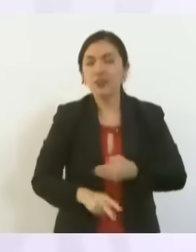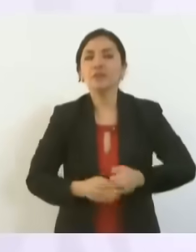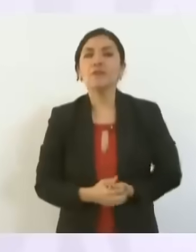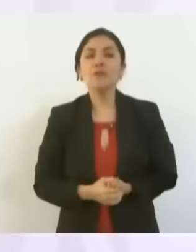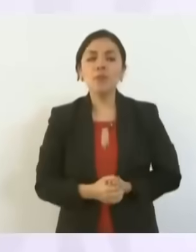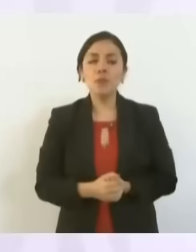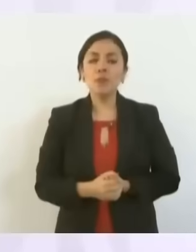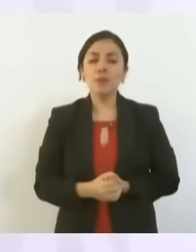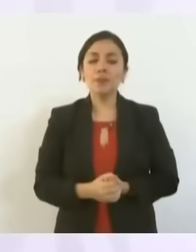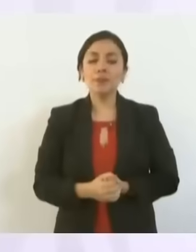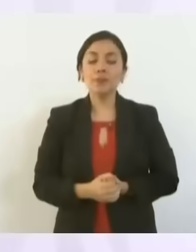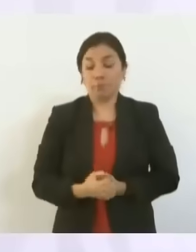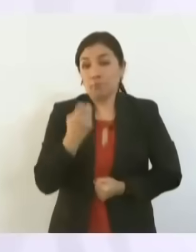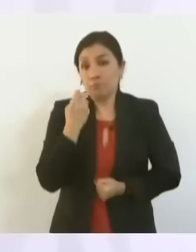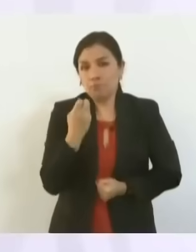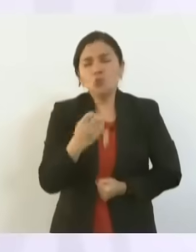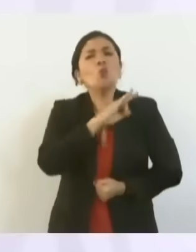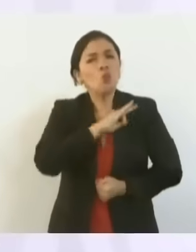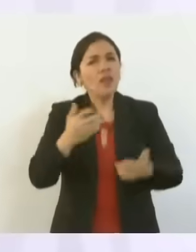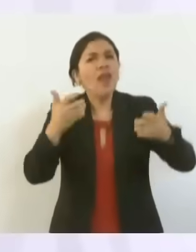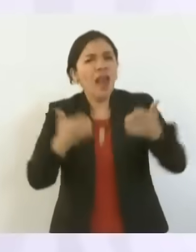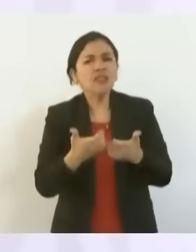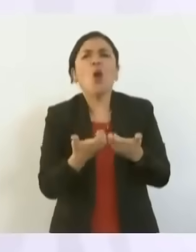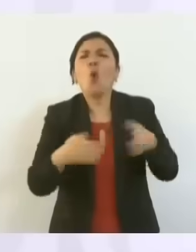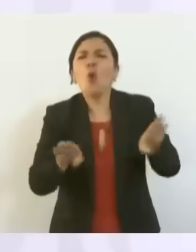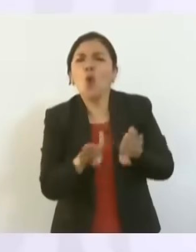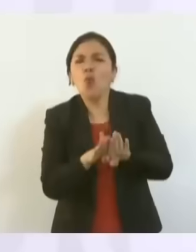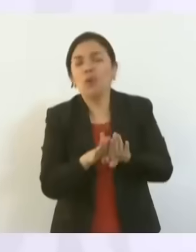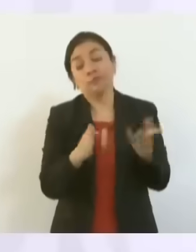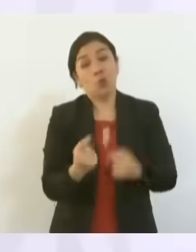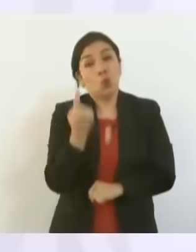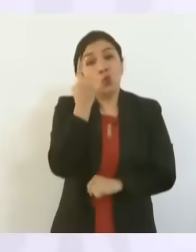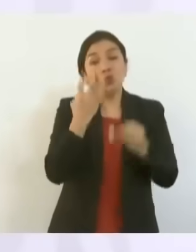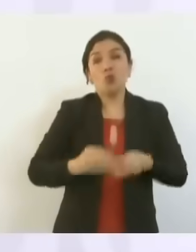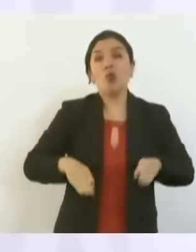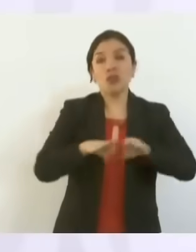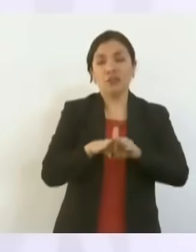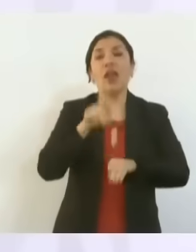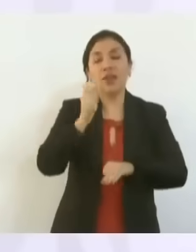Esta condición se logra de muchas maneras, siendo una de ellas la entrega voluntaria